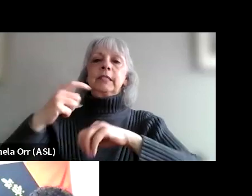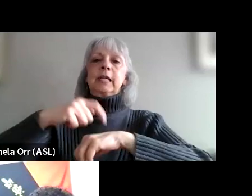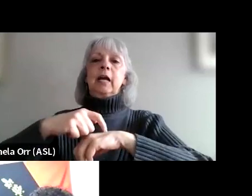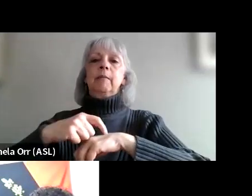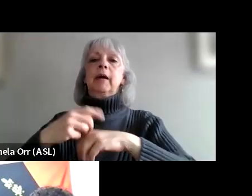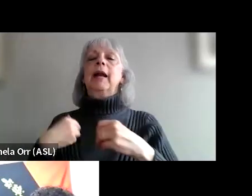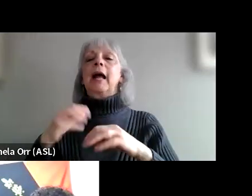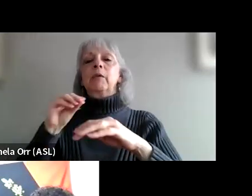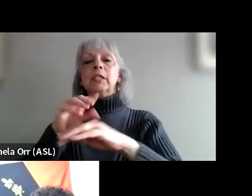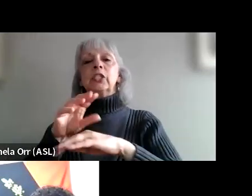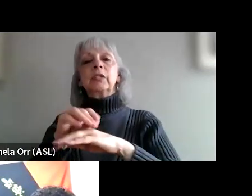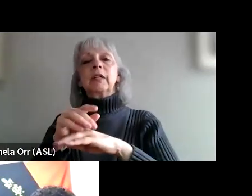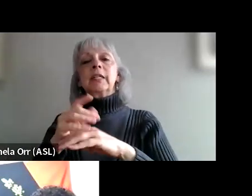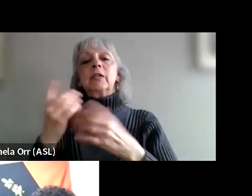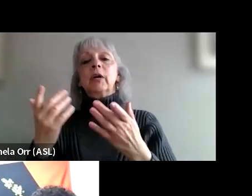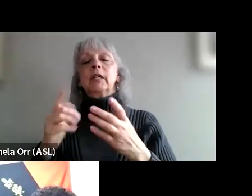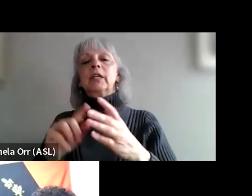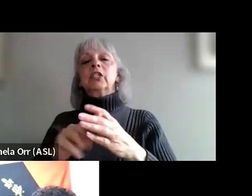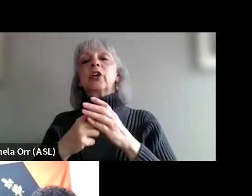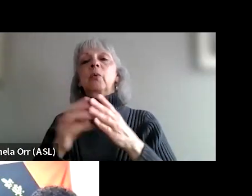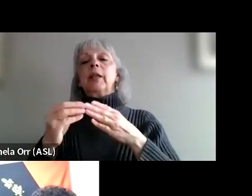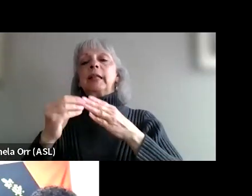con el liderazgo en su oficina central,